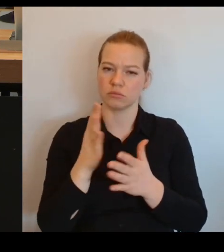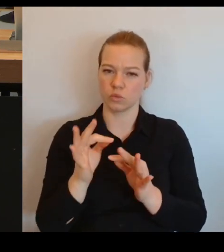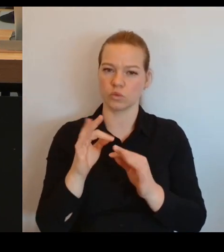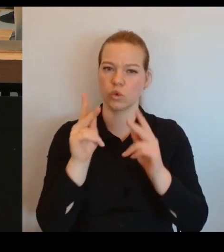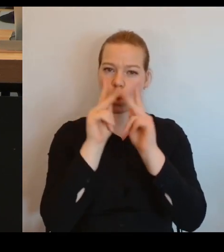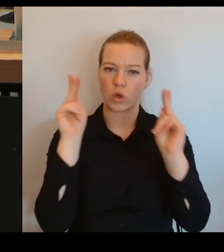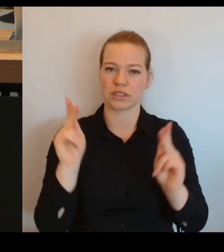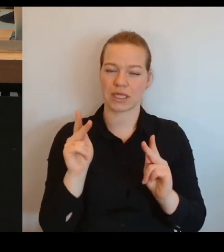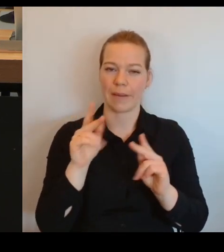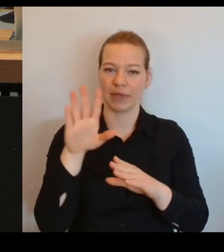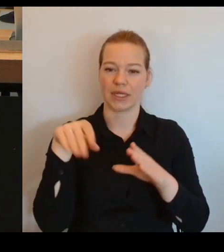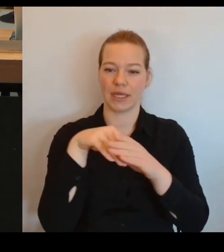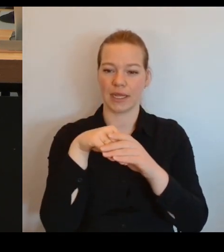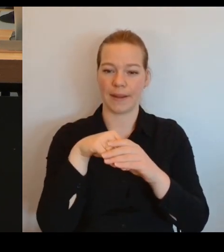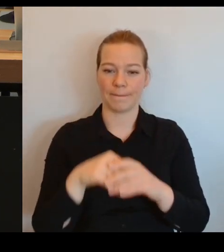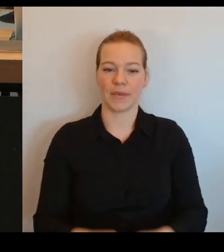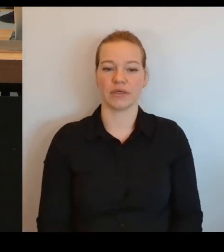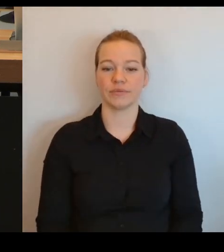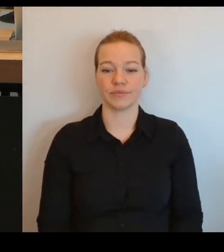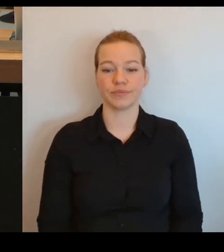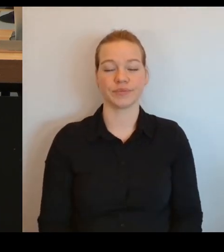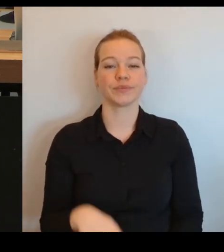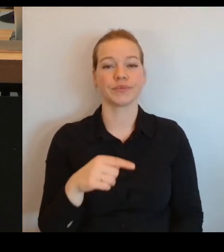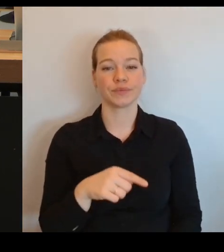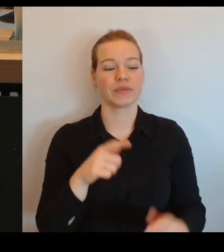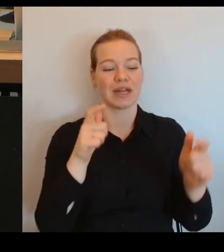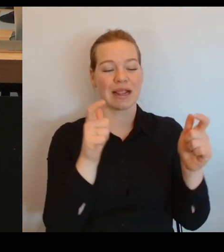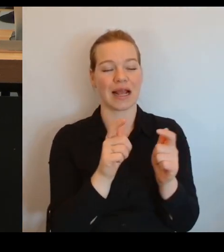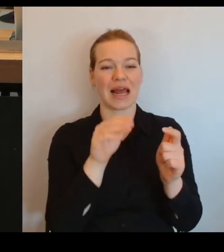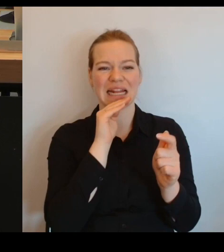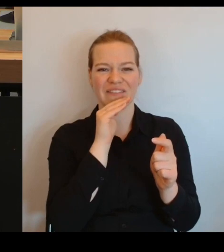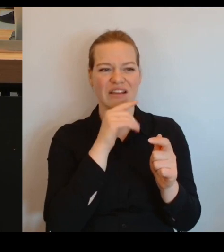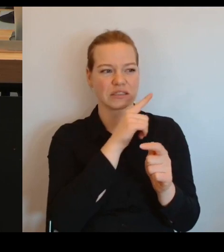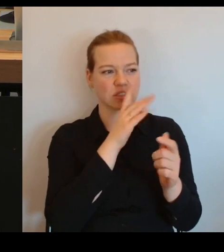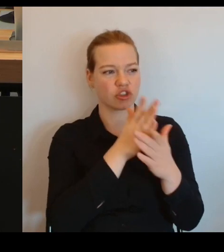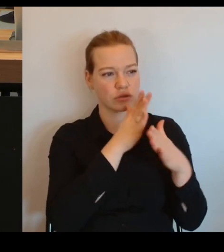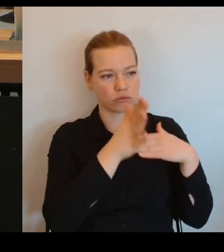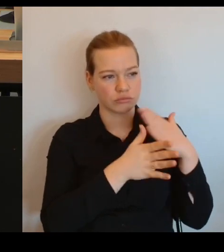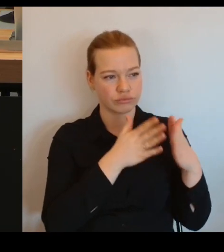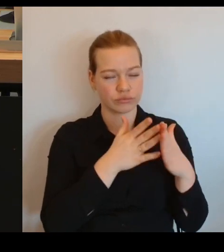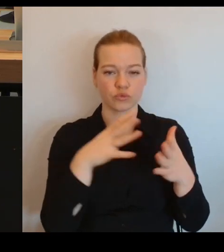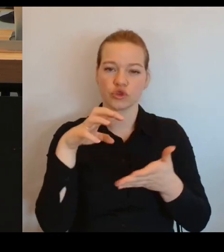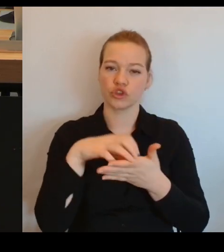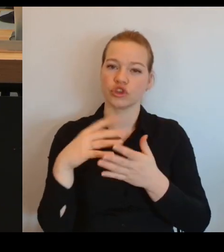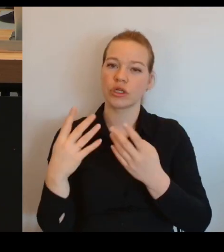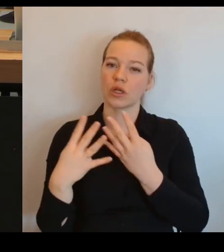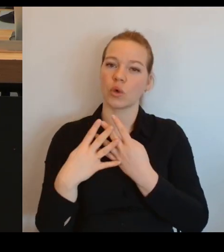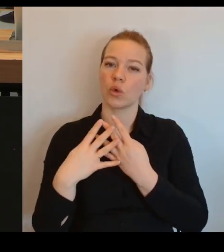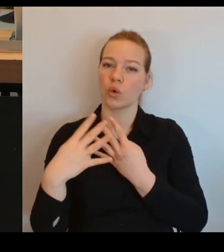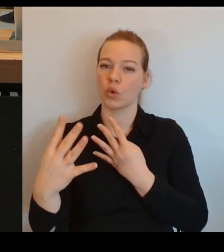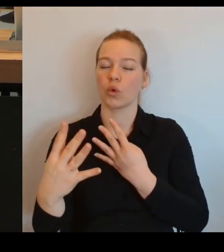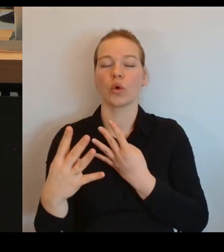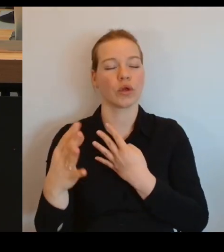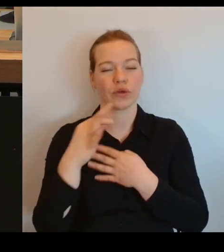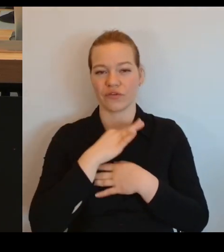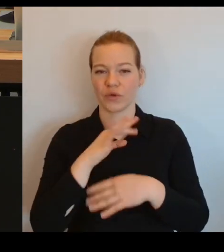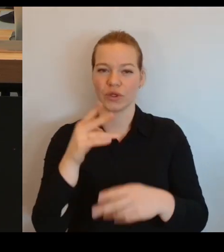des Stadtgrüns gehört ebenfalls dazu. Ist auch uns ein besonderes Anliegen, Herr Schneider. Ich bin guter Dinge, auch wie Herr Stroedter und Herr Gräff,